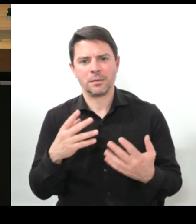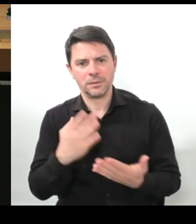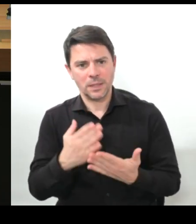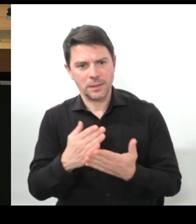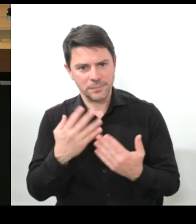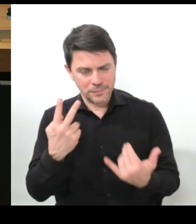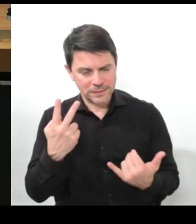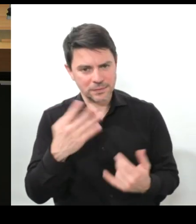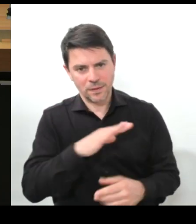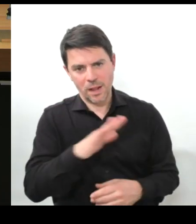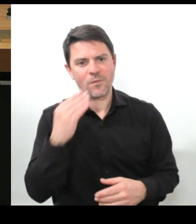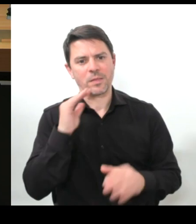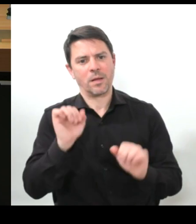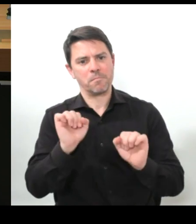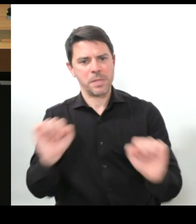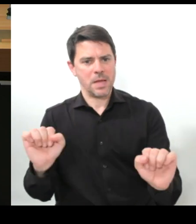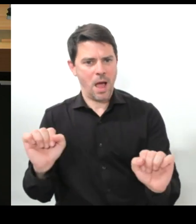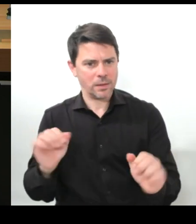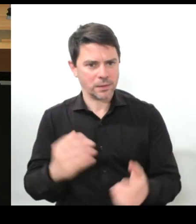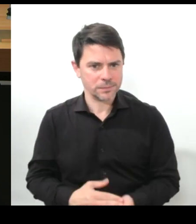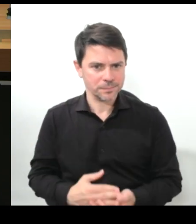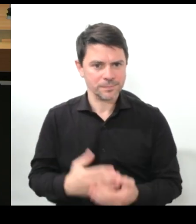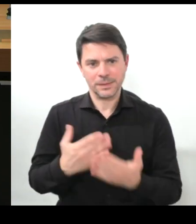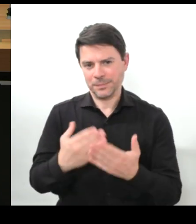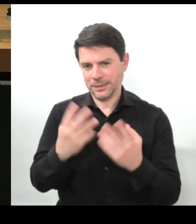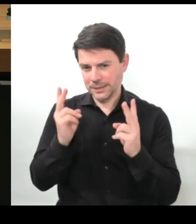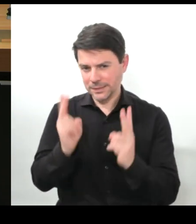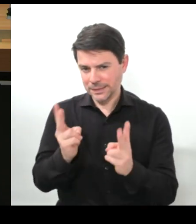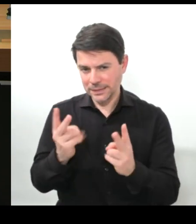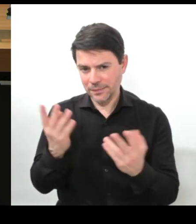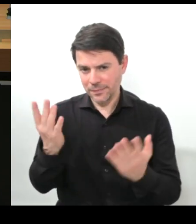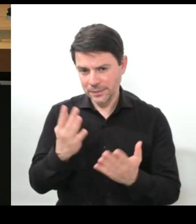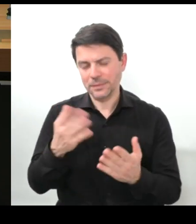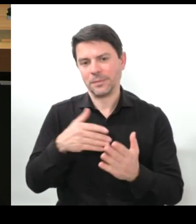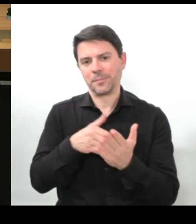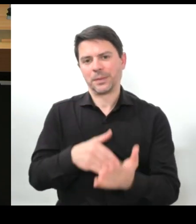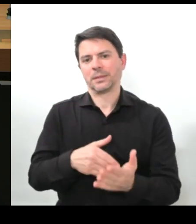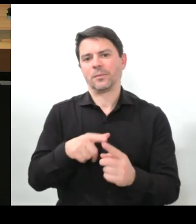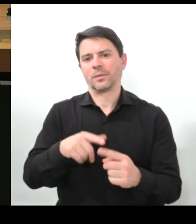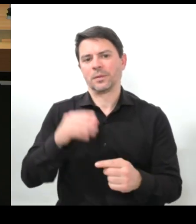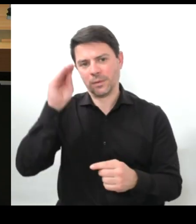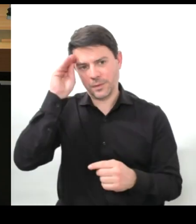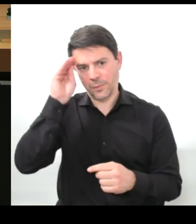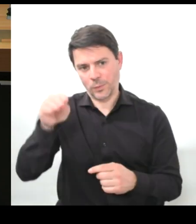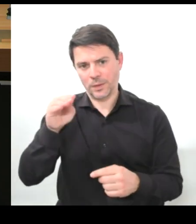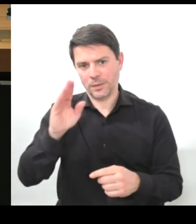Also wie Sie sehen, auch nach dieser Novelle des Wohnung Versorgungsgesetzes haben wir noch eine ganze Menge zu tun.